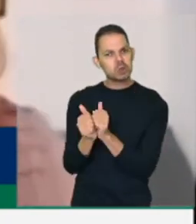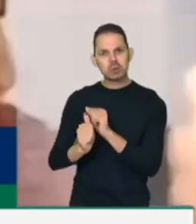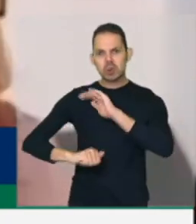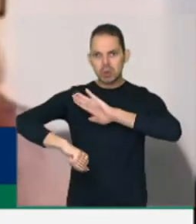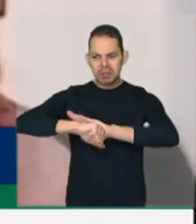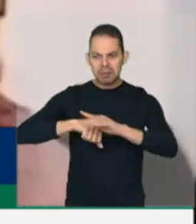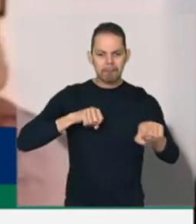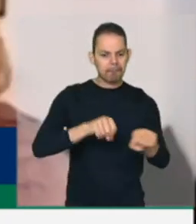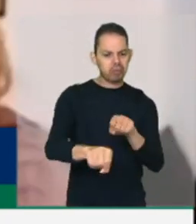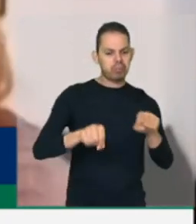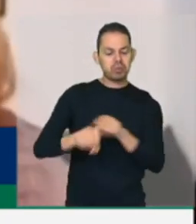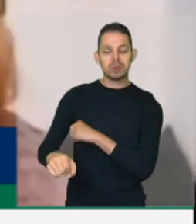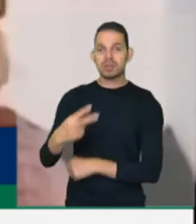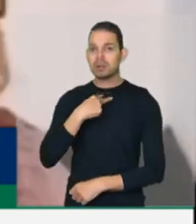TOMAR MEDIDAS IMEDIATAS PARA SALVAR AS VIDAS, PRECISAMOS